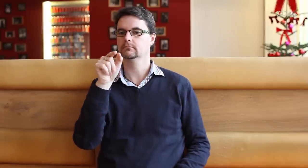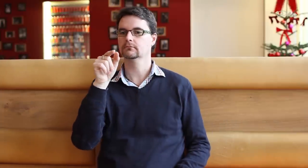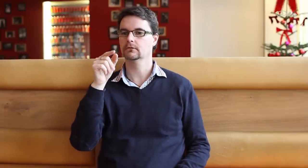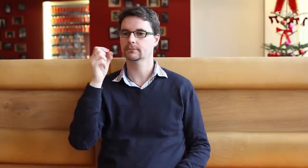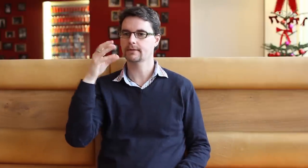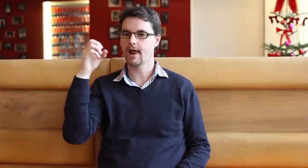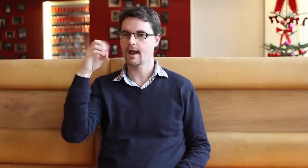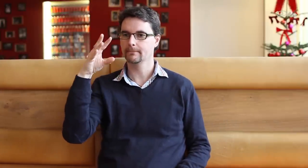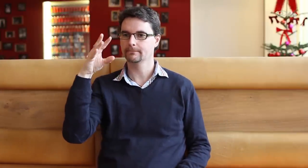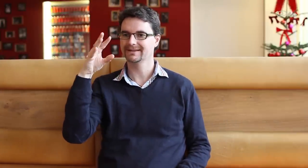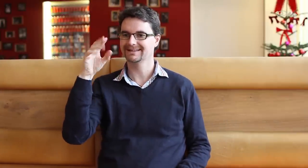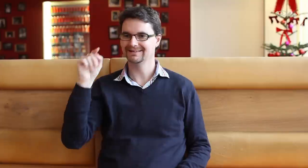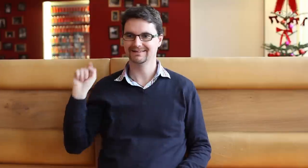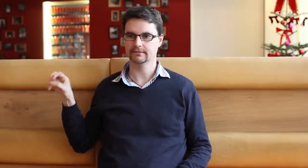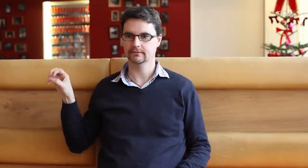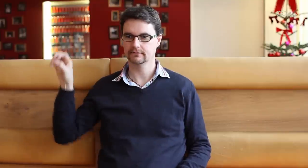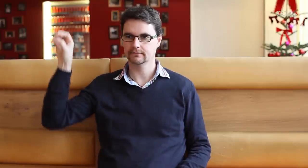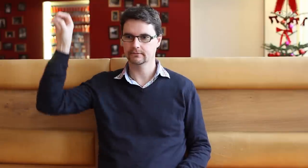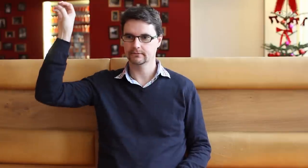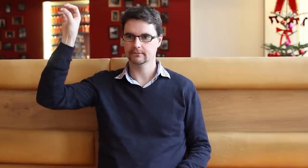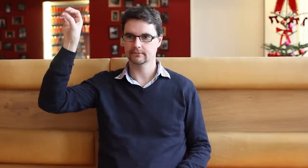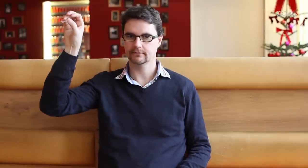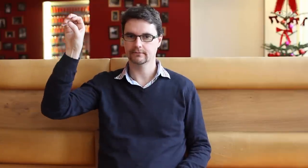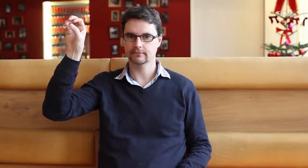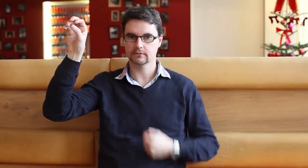Dann wird mit einer Lampe getestet: Sie wird von einer Seite in mein Gesichtsfeld geführt.